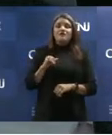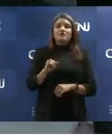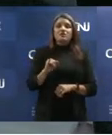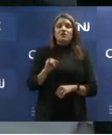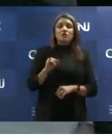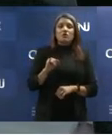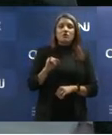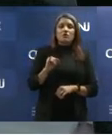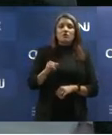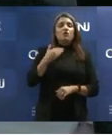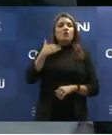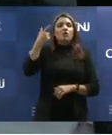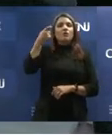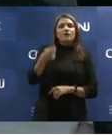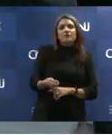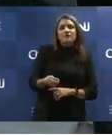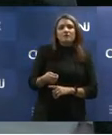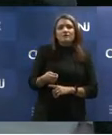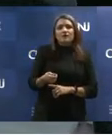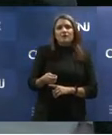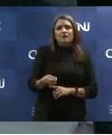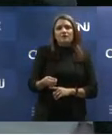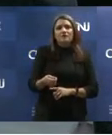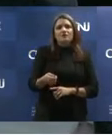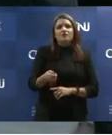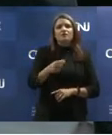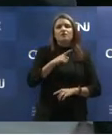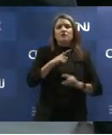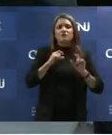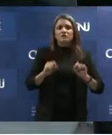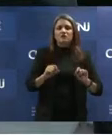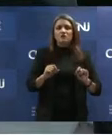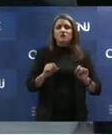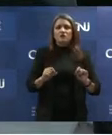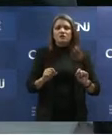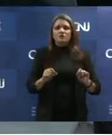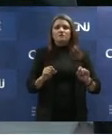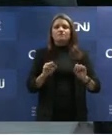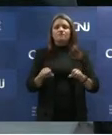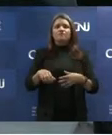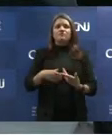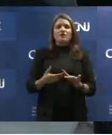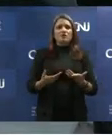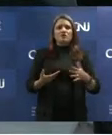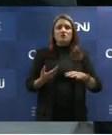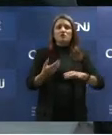Ressalta categoricamente que o afastamento deverá ocorrer tão somente da Vara de Execuções Penais da capital,